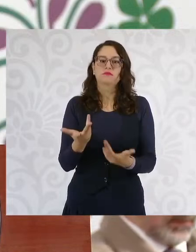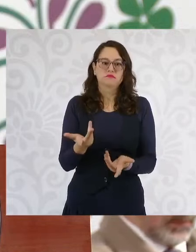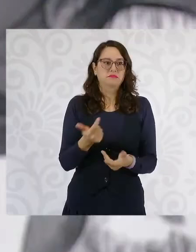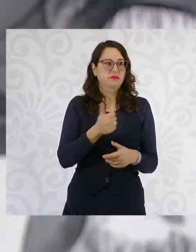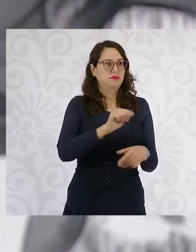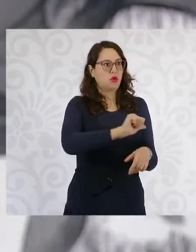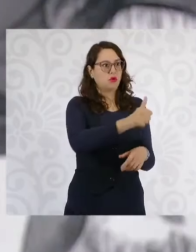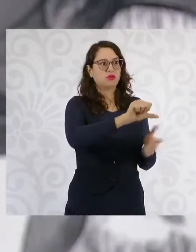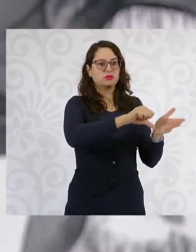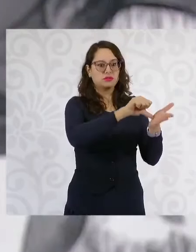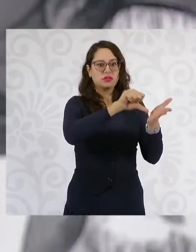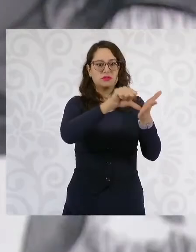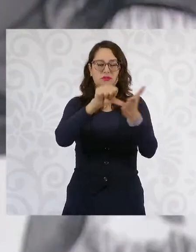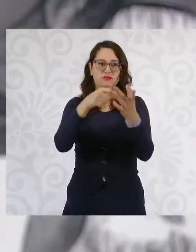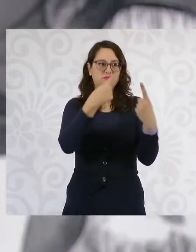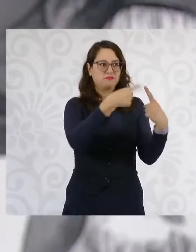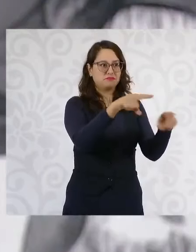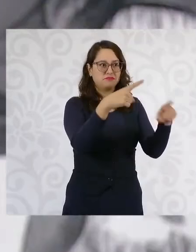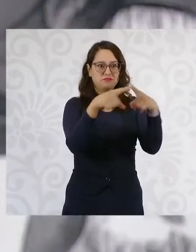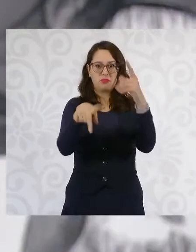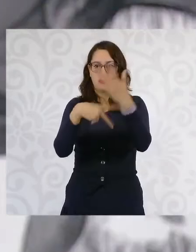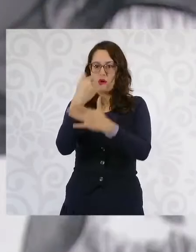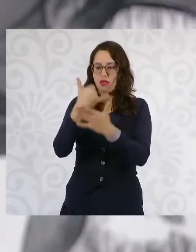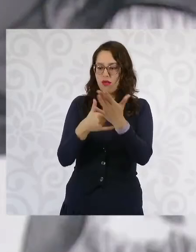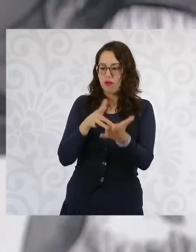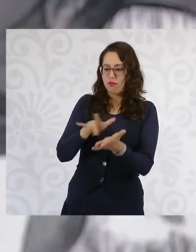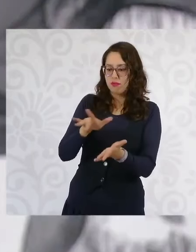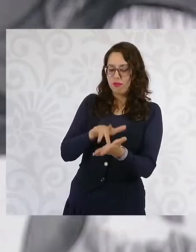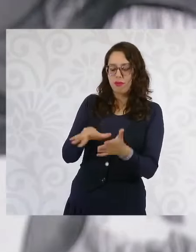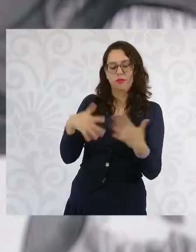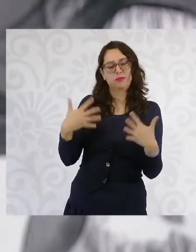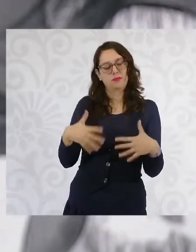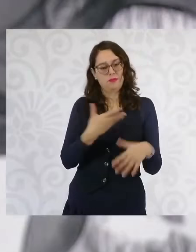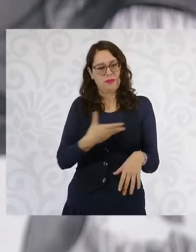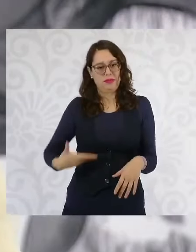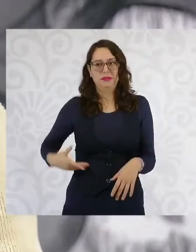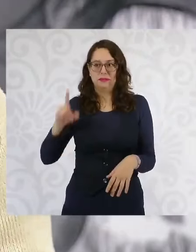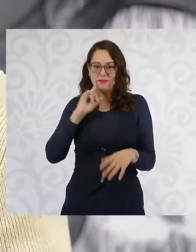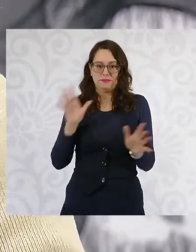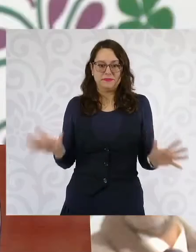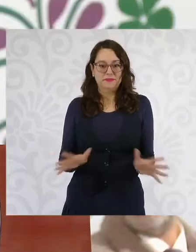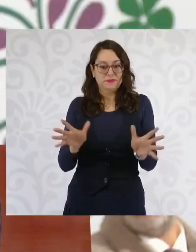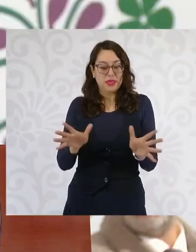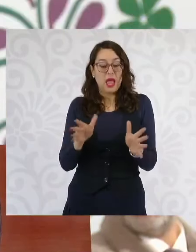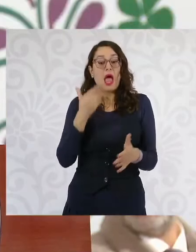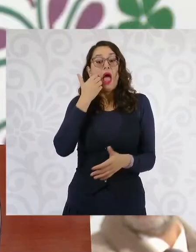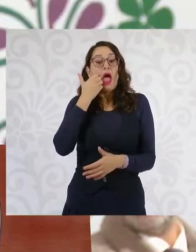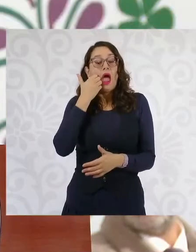apoyando este y otros proyectos de nuestra presidenta Ahora si me lo permite Dora me